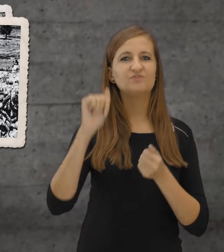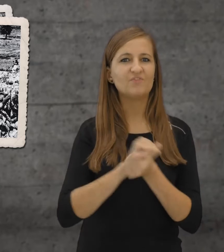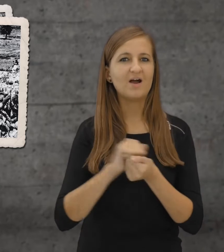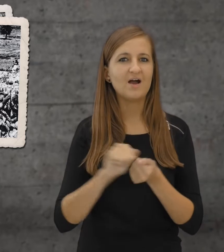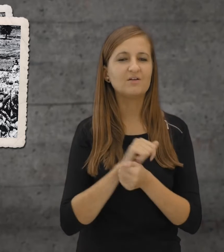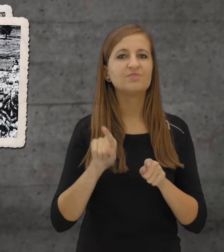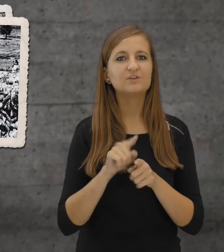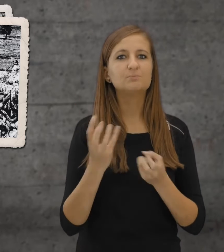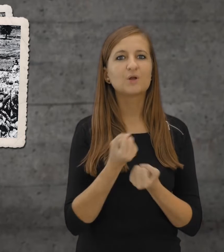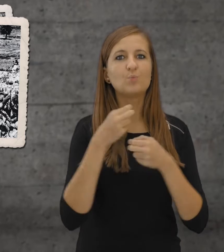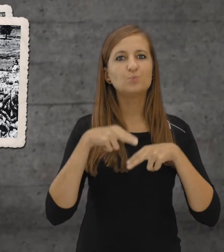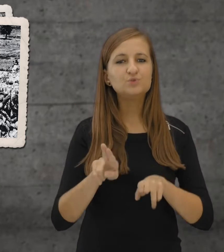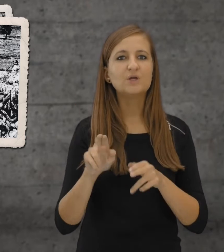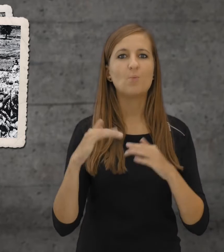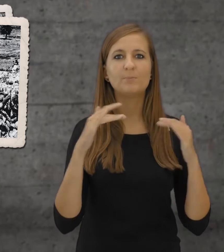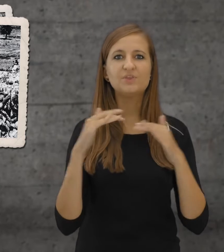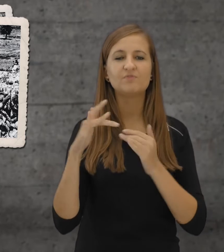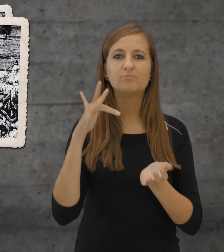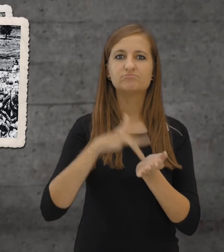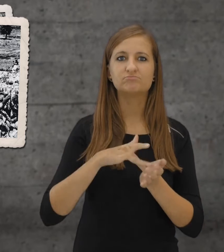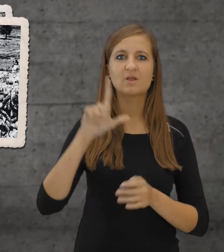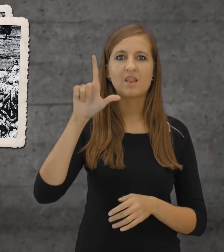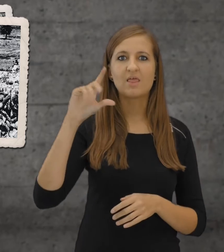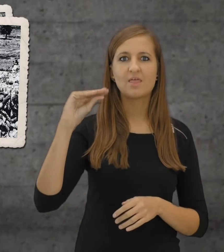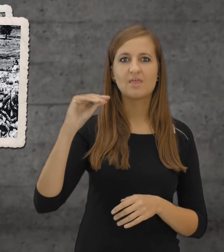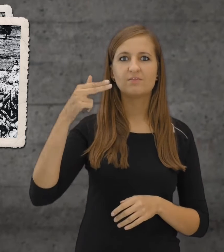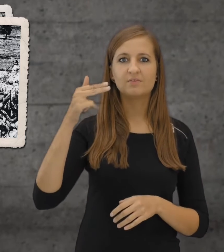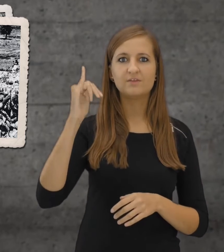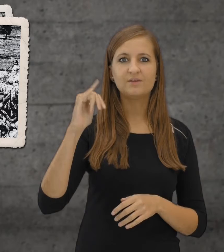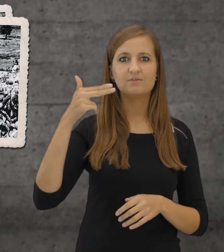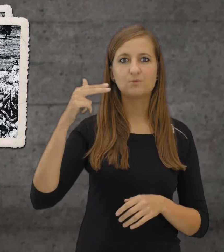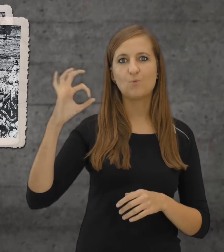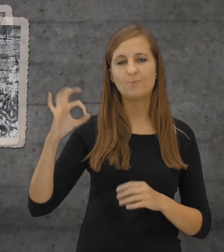wyruszyła do walki i brała udział w Bitwie pod Lenino.